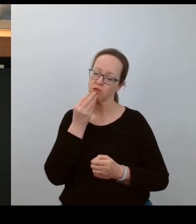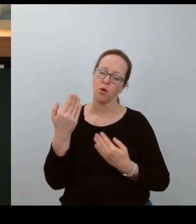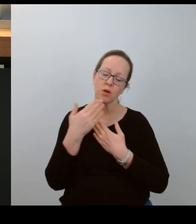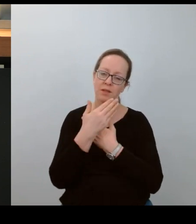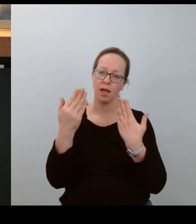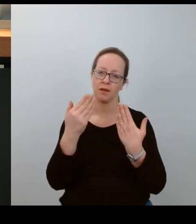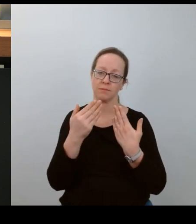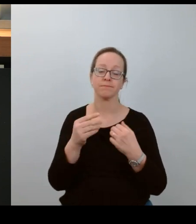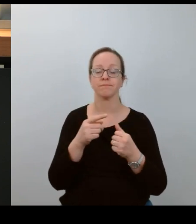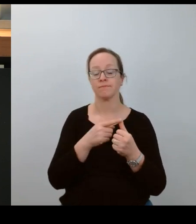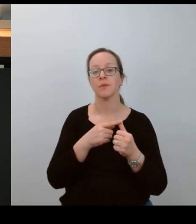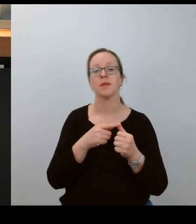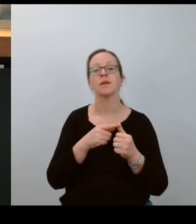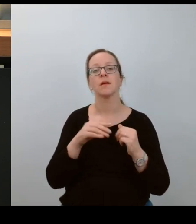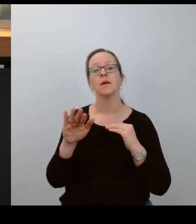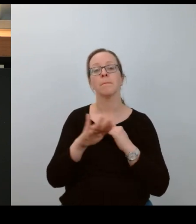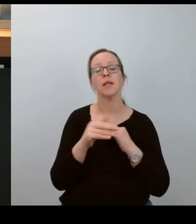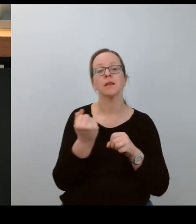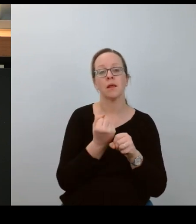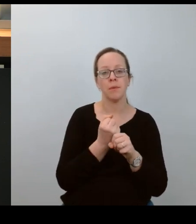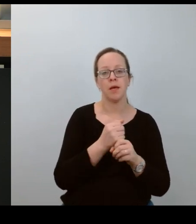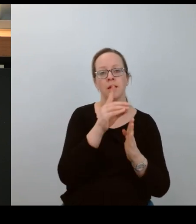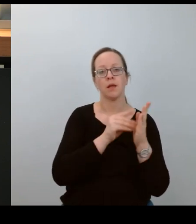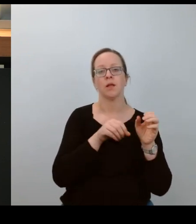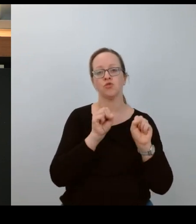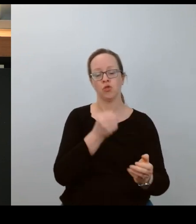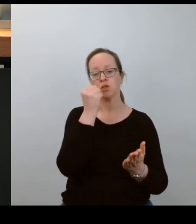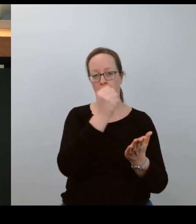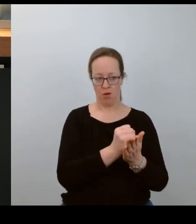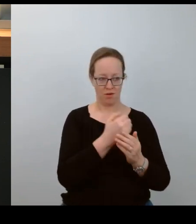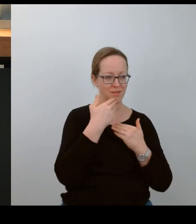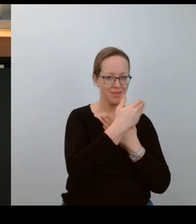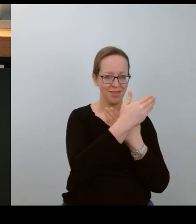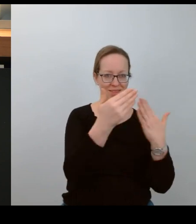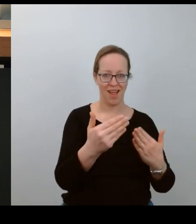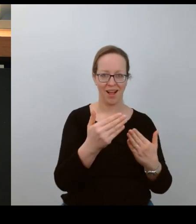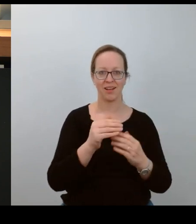Verantwortung trug und das Amt in ihren fünf Jahren als Datenschutzbeauftragte groß prägte.